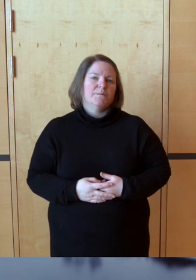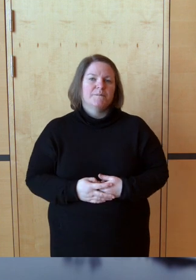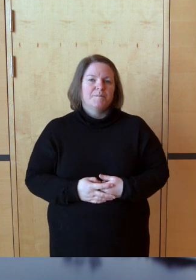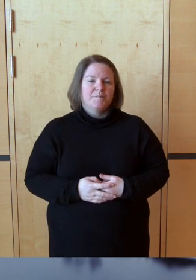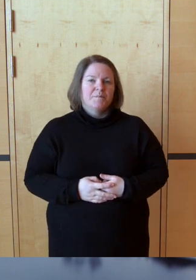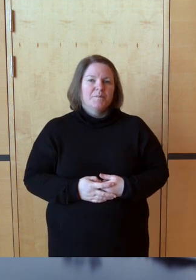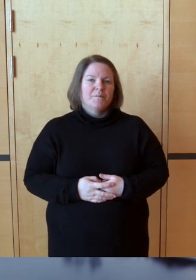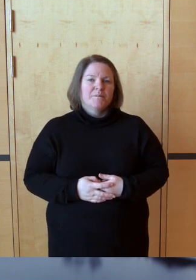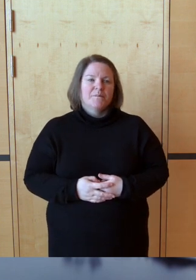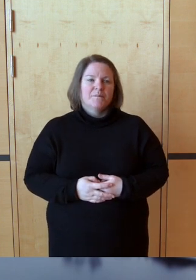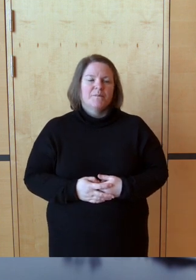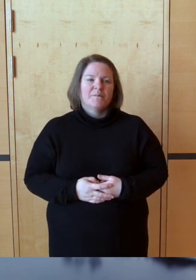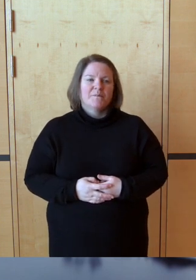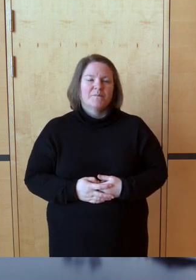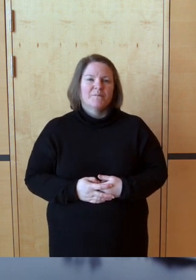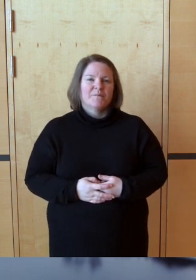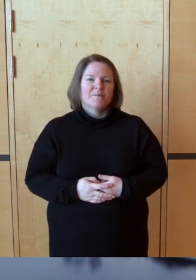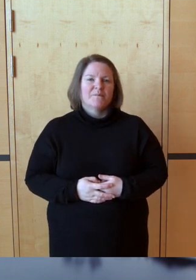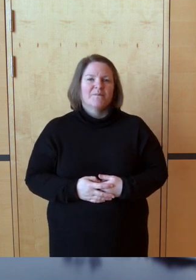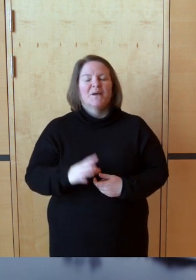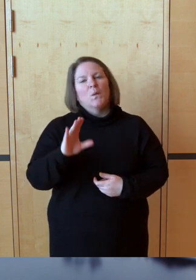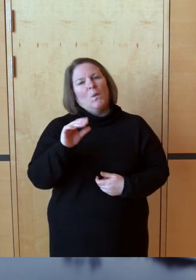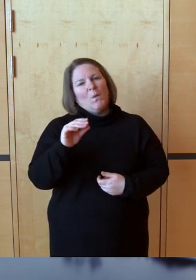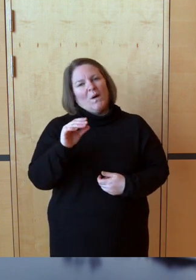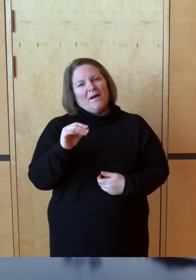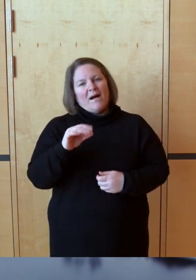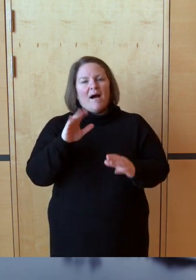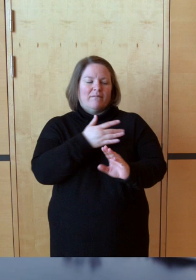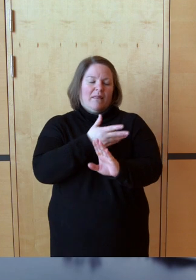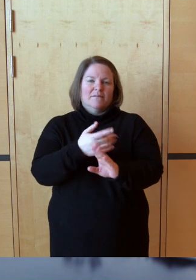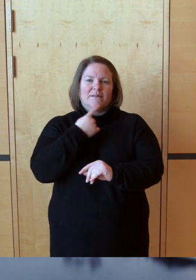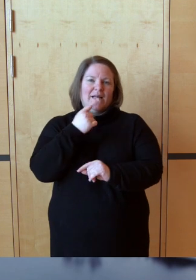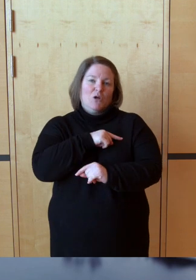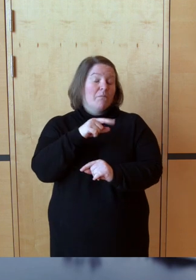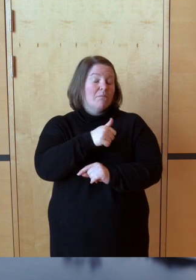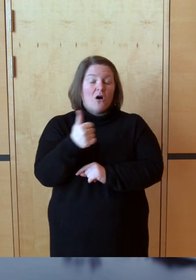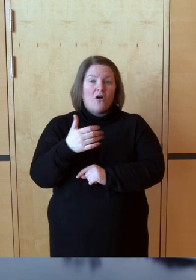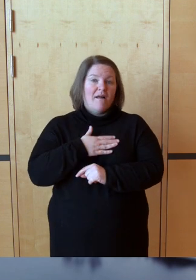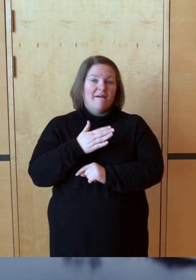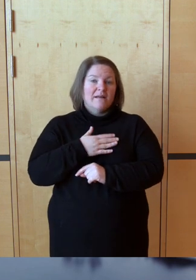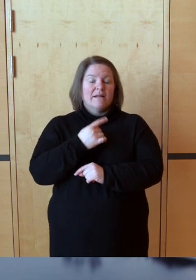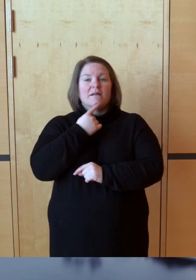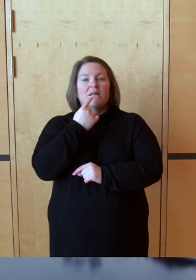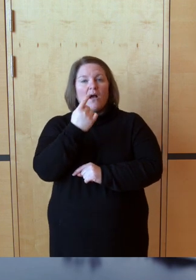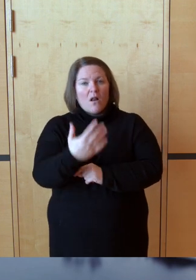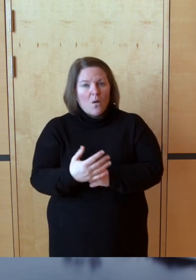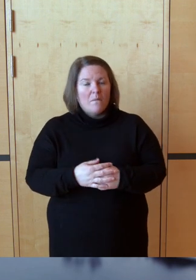Jag mycket kort har sagt Jag vill bara komma in och säga Att jag tycker att det är så typiskt